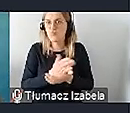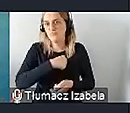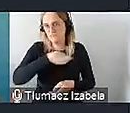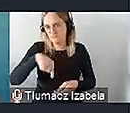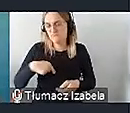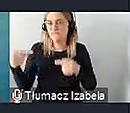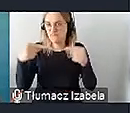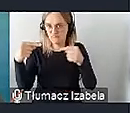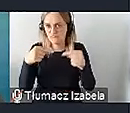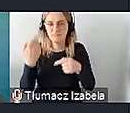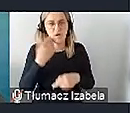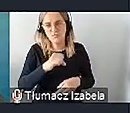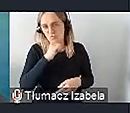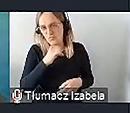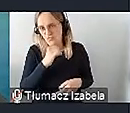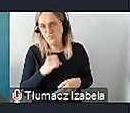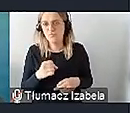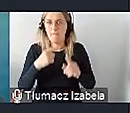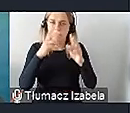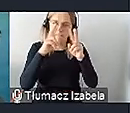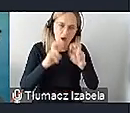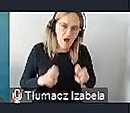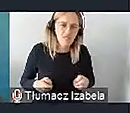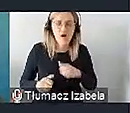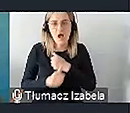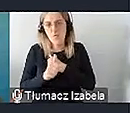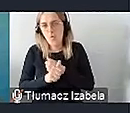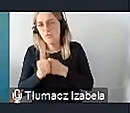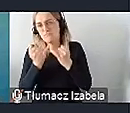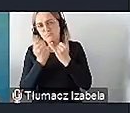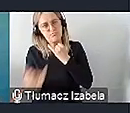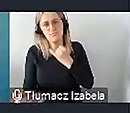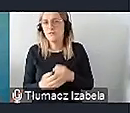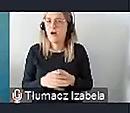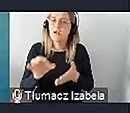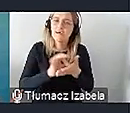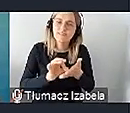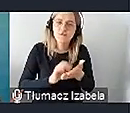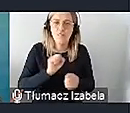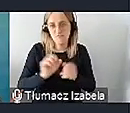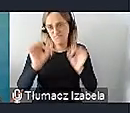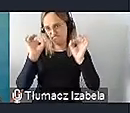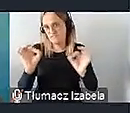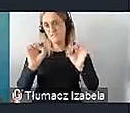Jest tak dużo badań, tak dużo argumentów różnorodnych na to, że rysowanie jest w porządku, jest ważne,